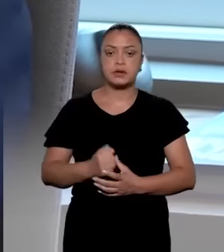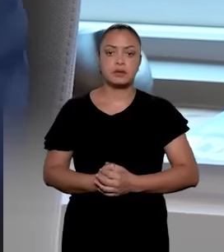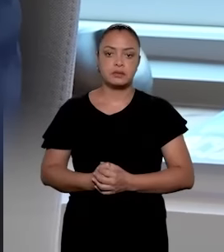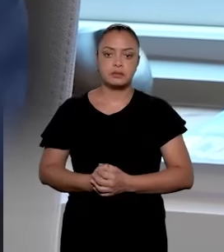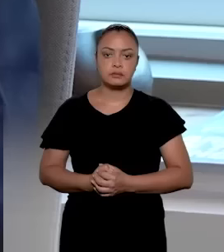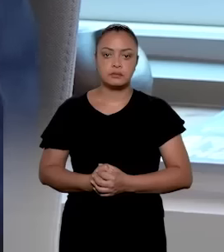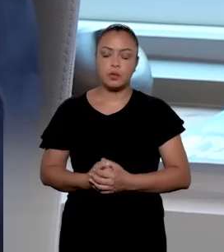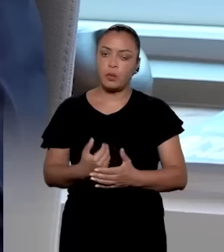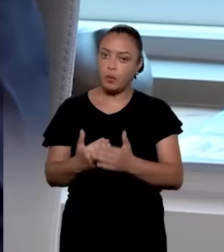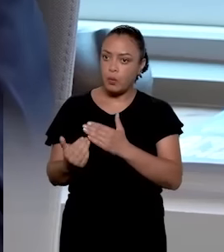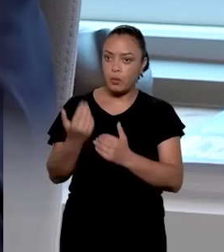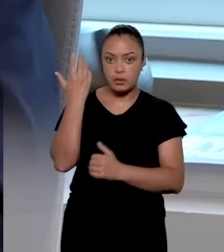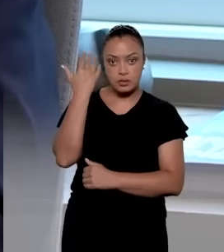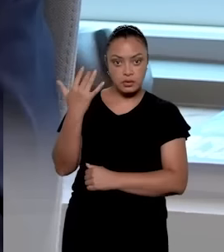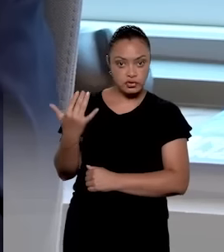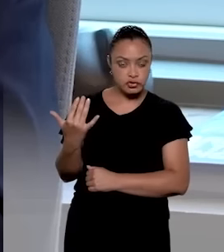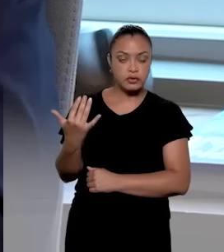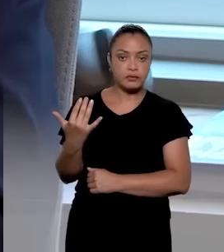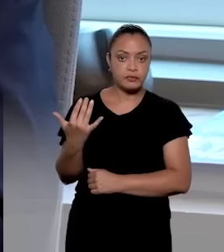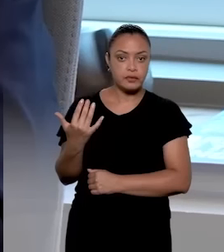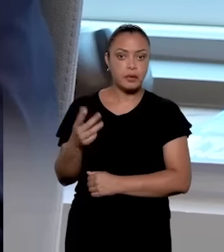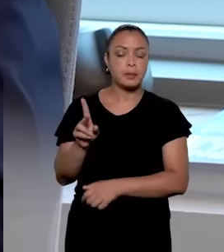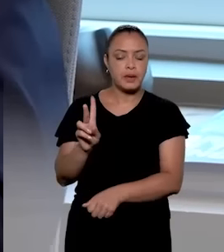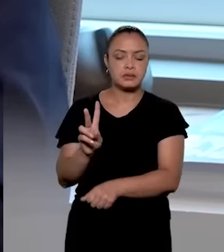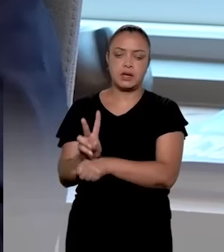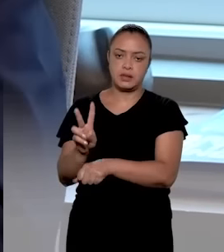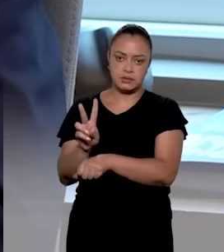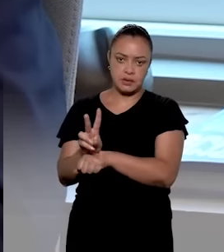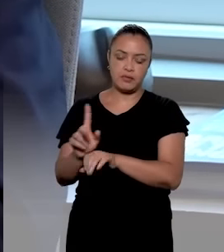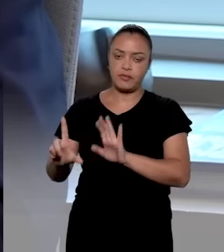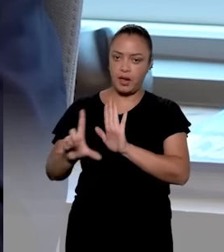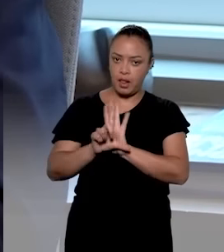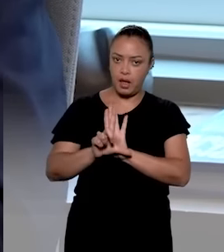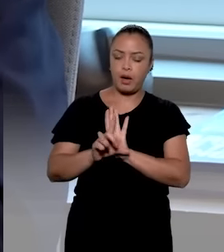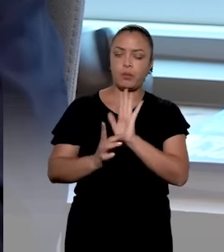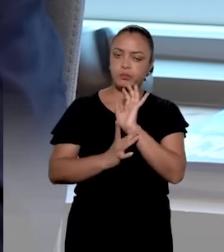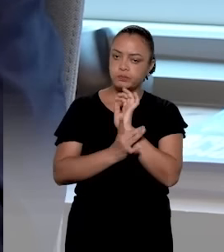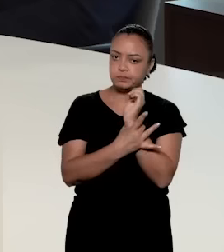nativas ou essência de qualquer natureza, desde que haja a reserva legal garantida.